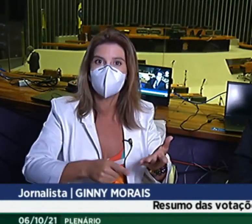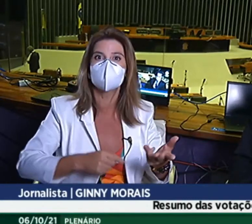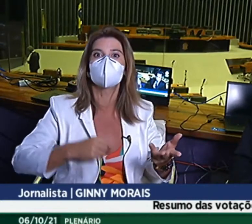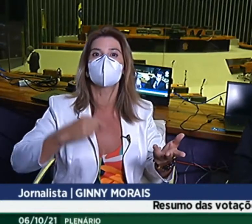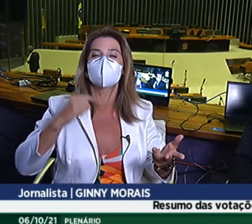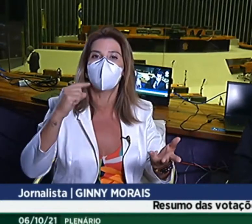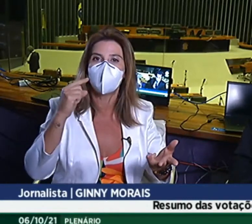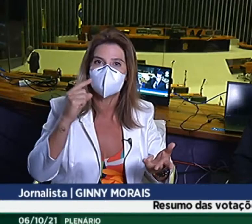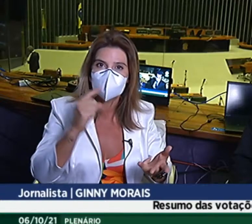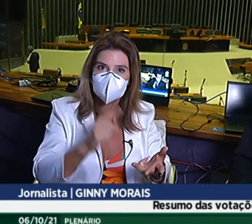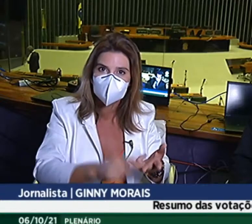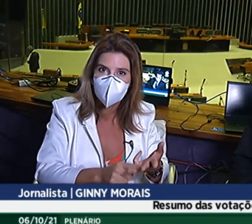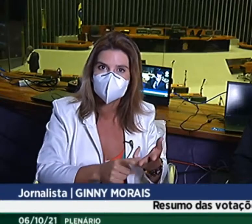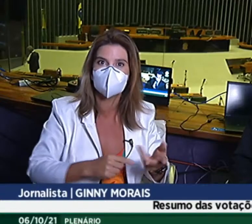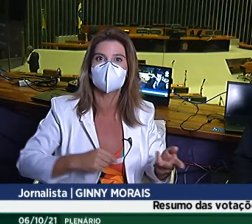ESCOLAS ESTÃO INSTALADAS, ONDE OS POSTOS DE SAÚDE, AS